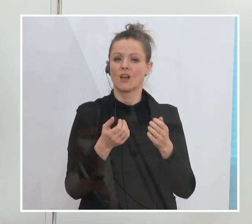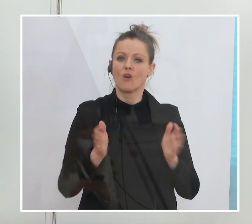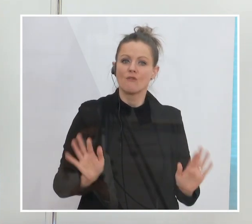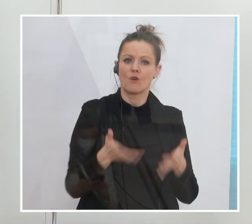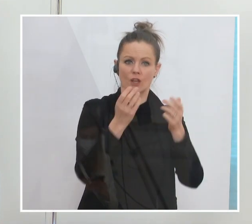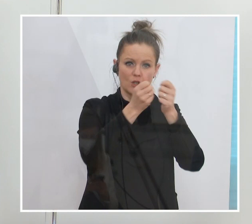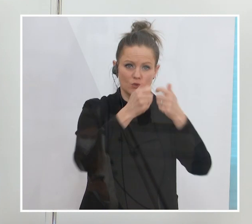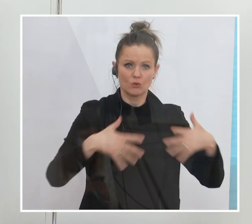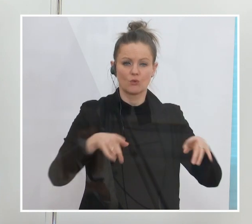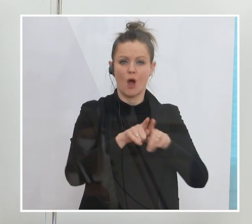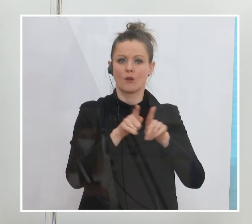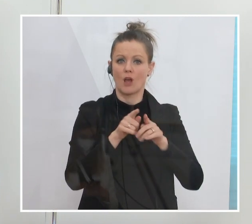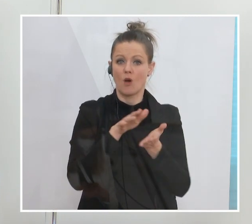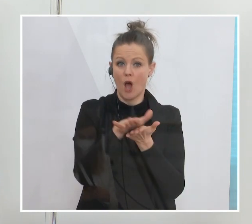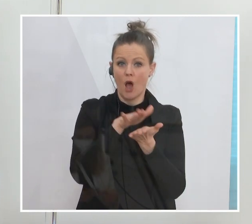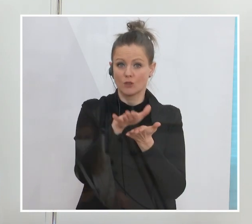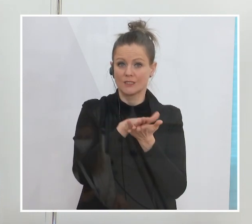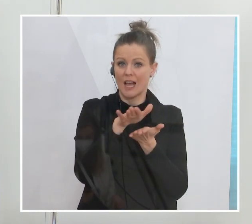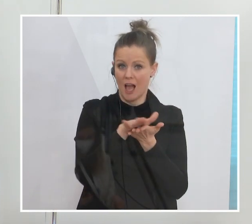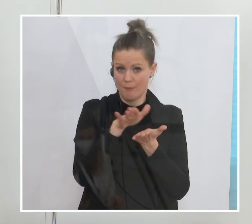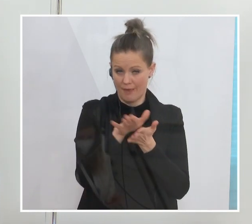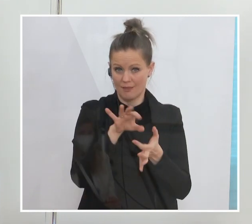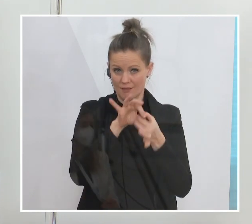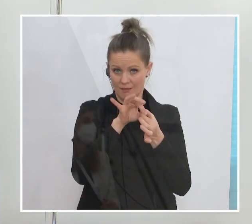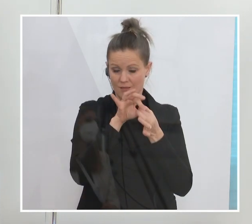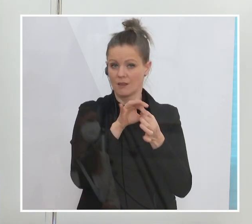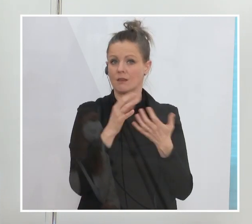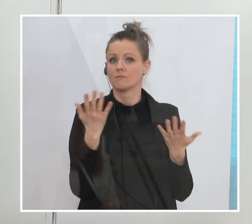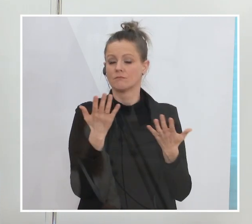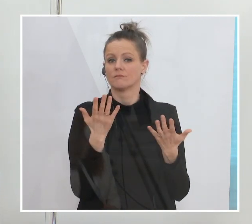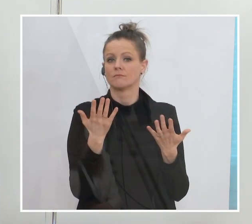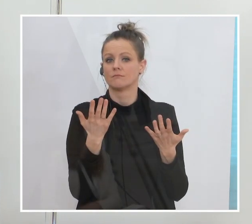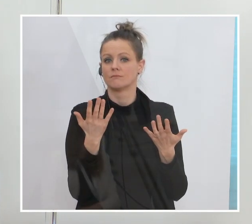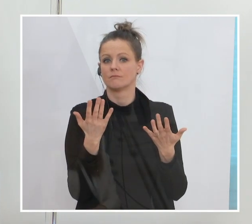in den Ausgaben, die wir tätigen können durch unsere Teilnahme am Unionsfonds,